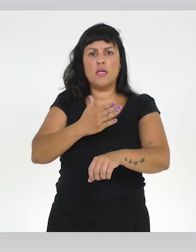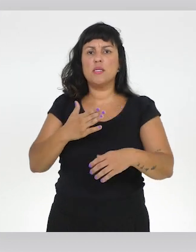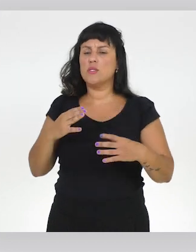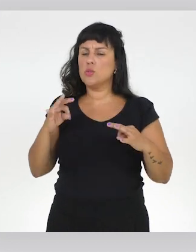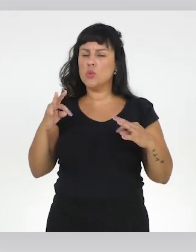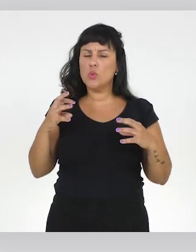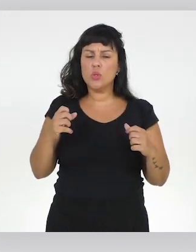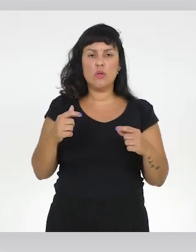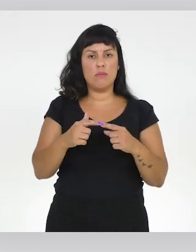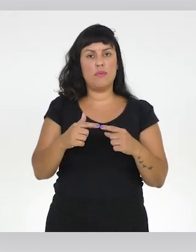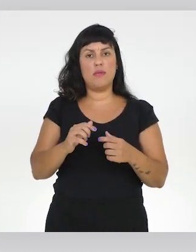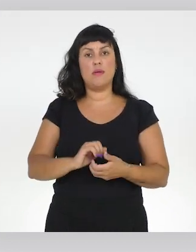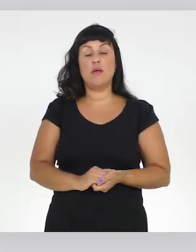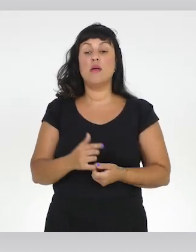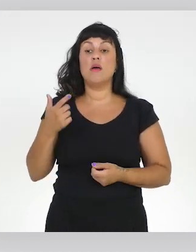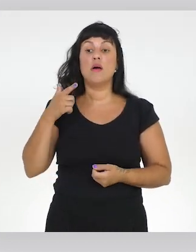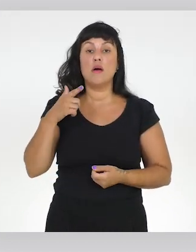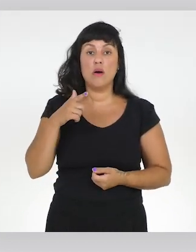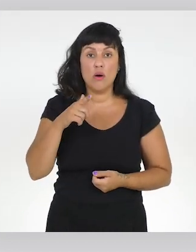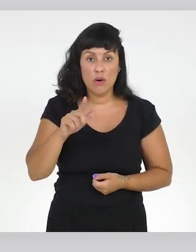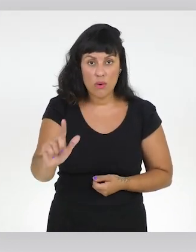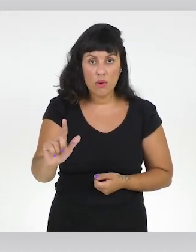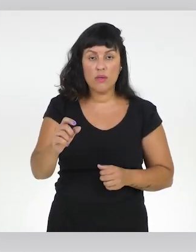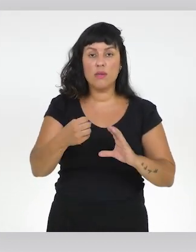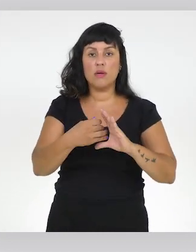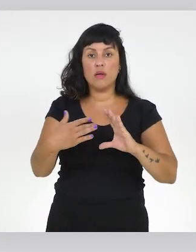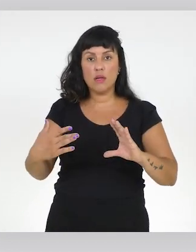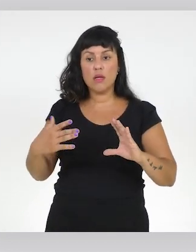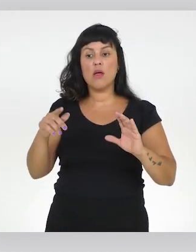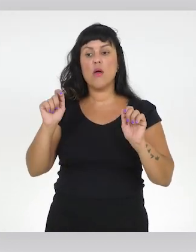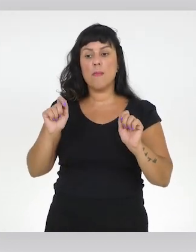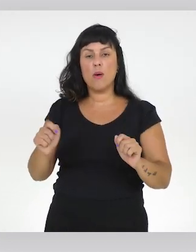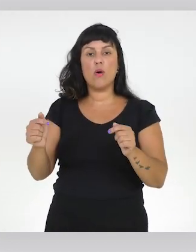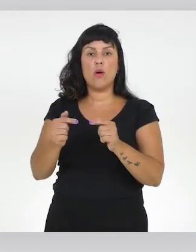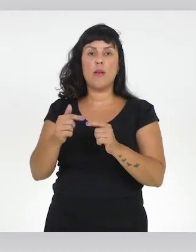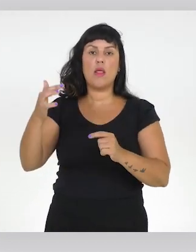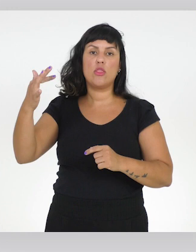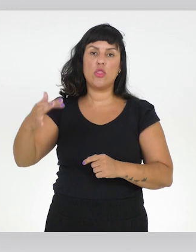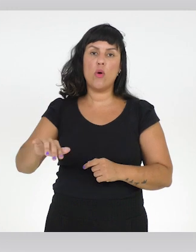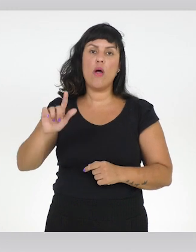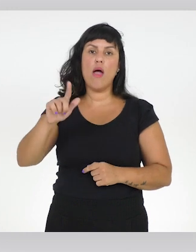Outro mecanismo que ocasiona dor é a dor de origem biopsicossocial,